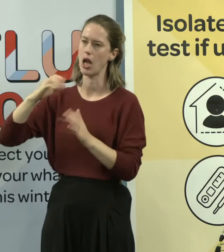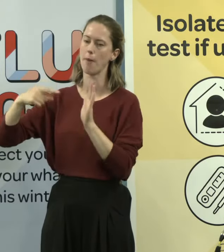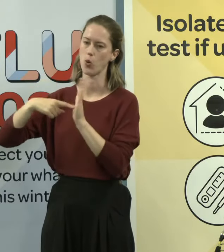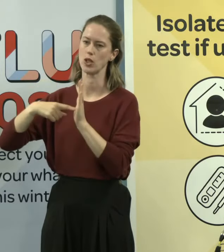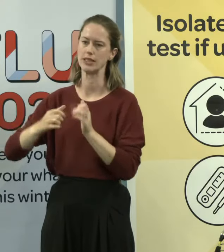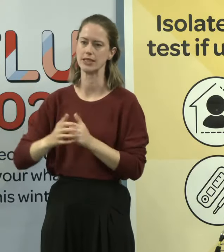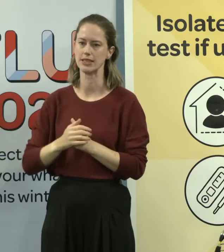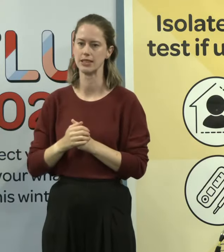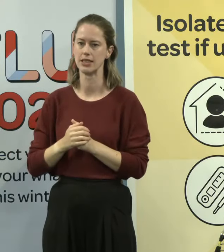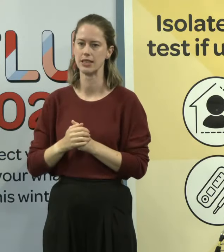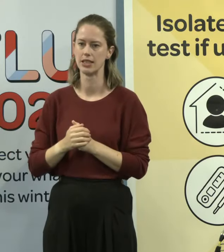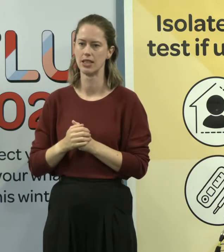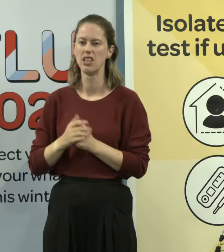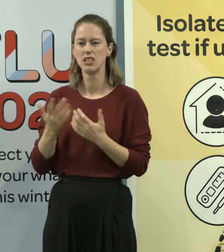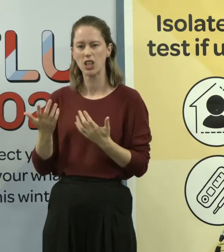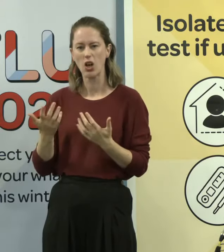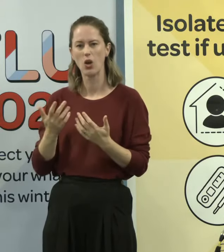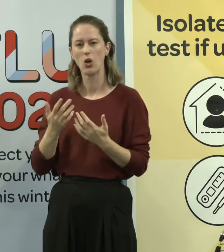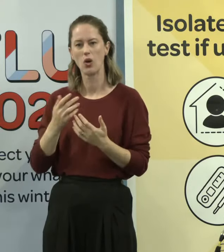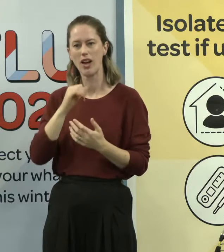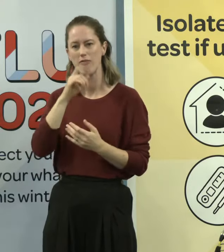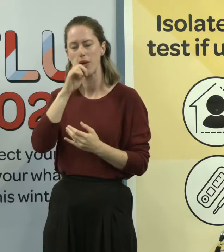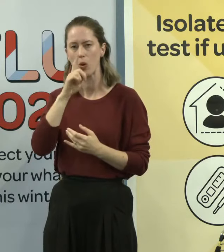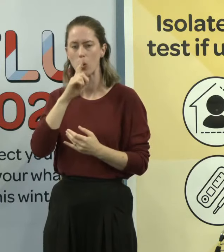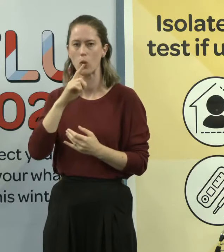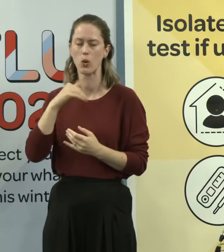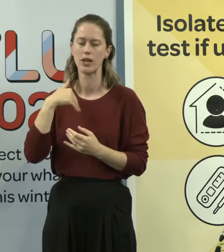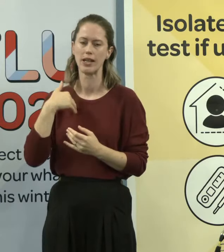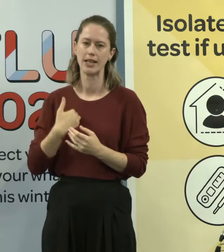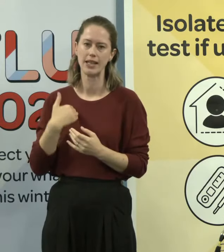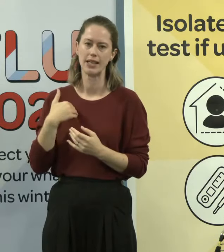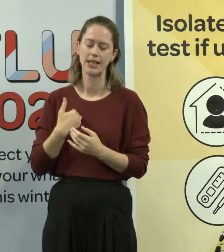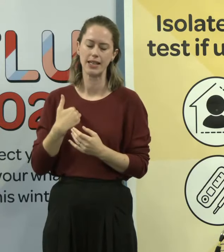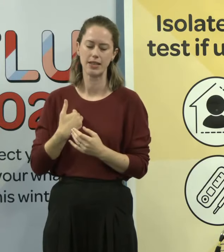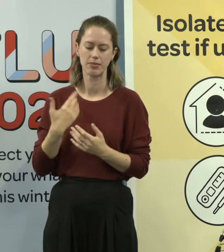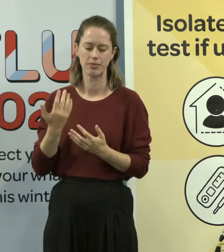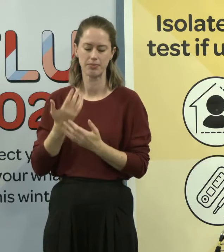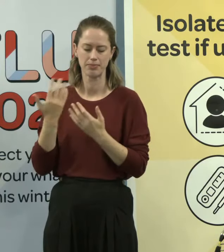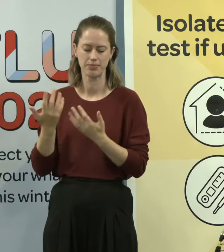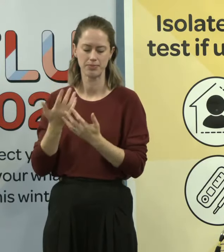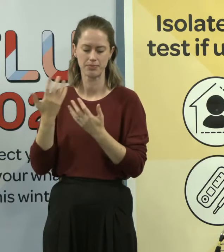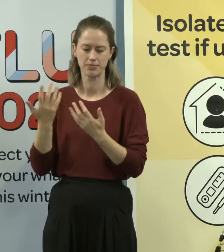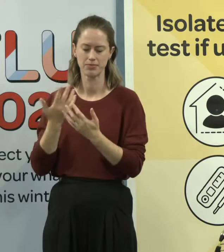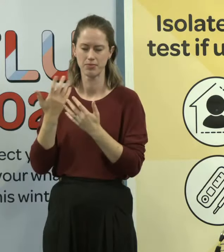mahere ano ta ratou. Ko te mea nui i konei ko, ka aro nui ratou